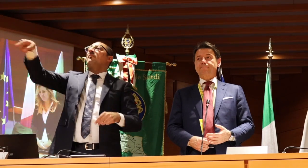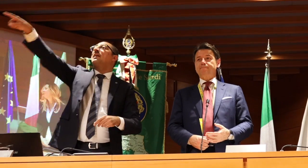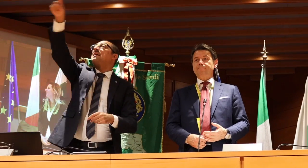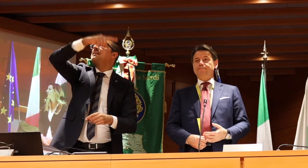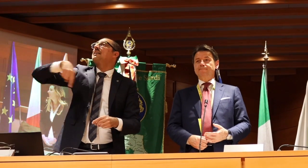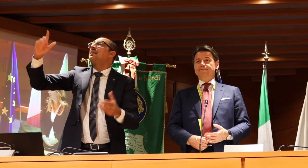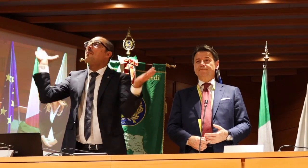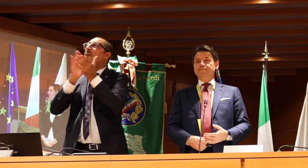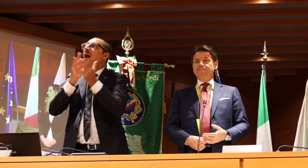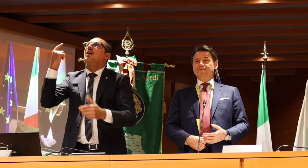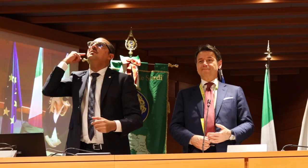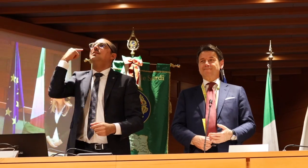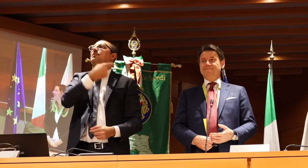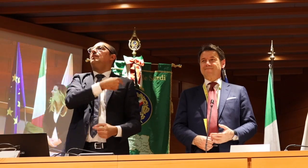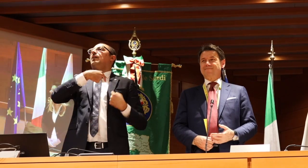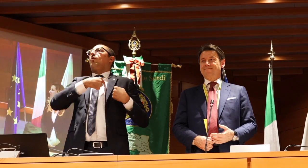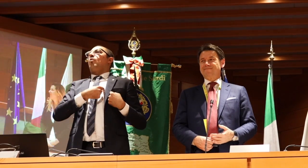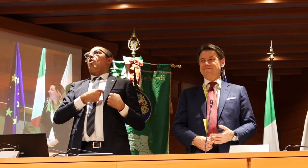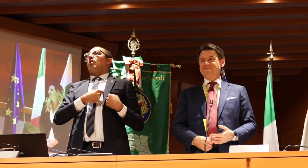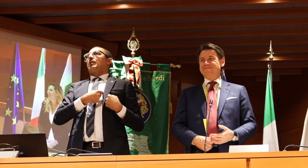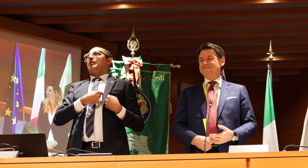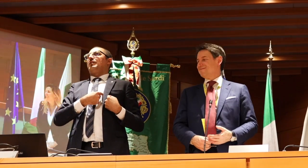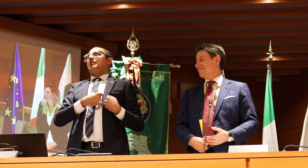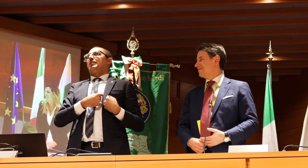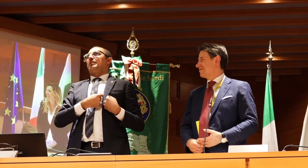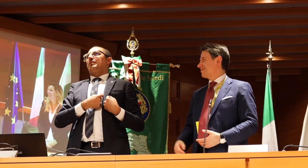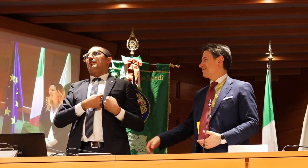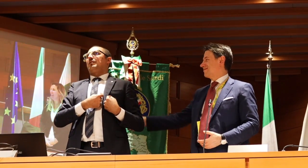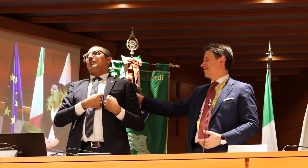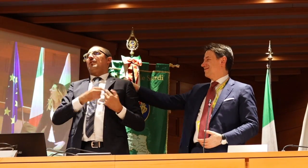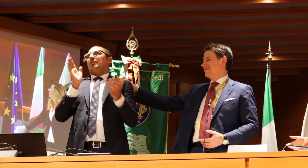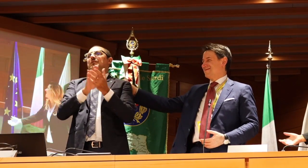Un applauso per far sentire la nostra voce nel suo cuore.